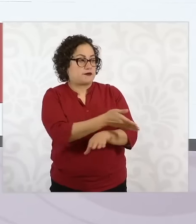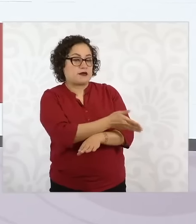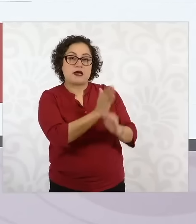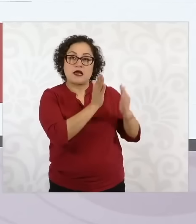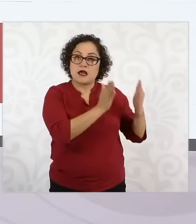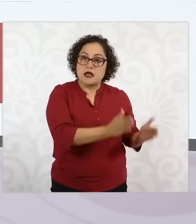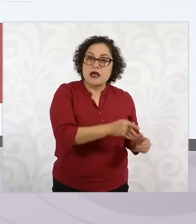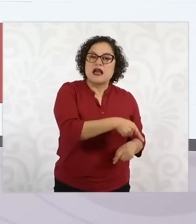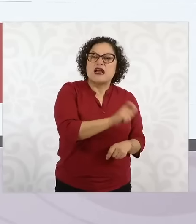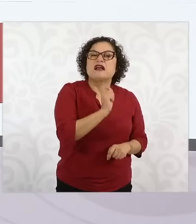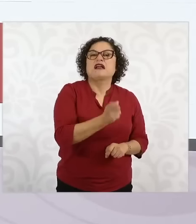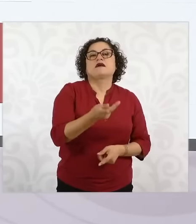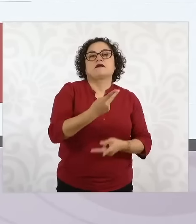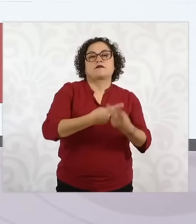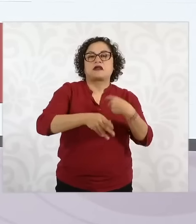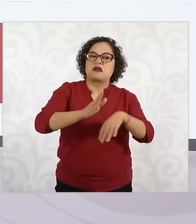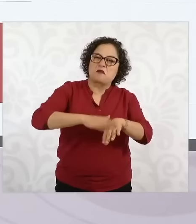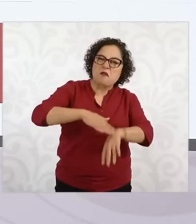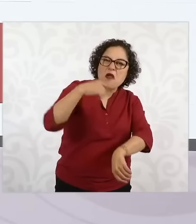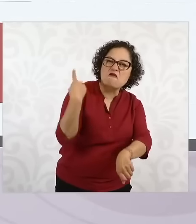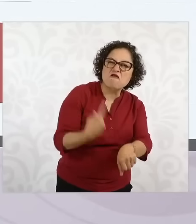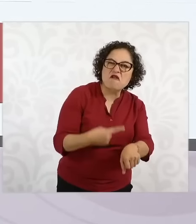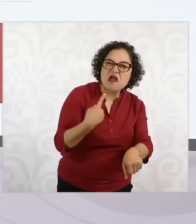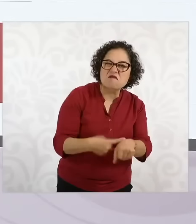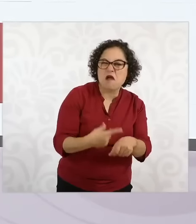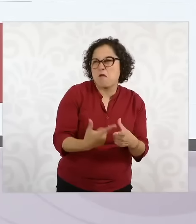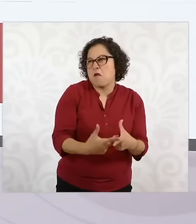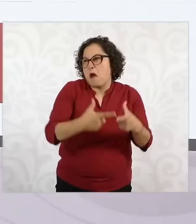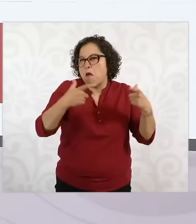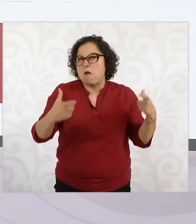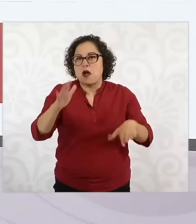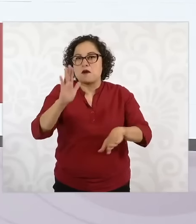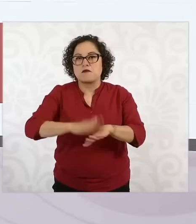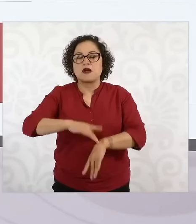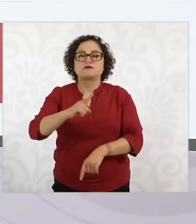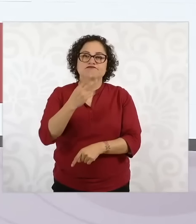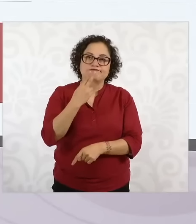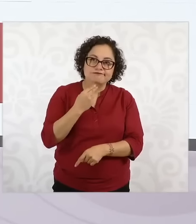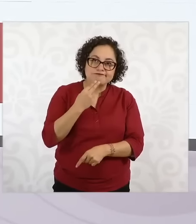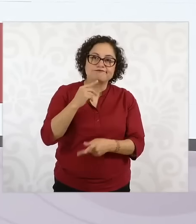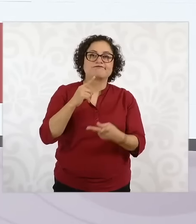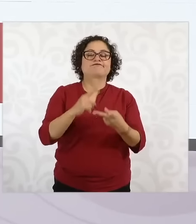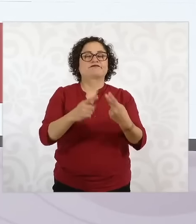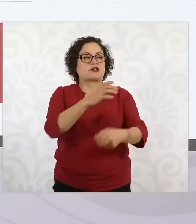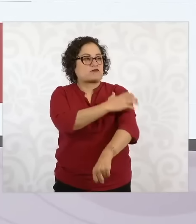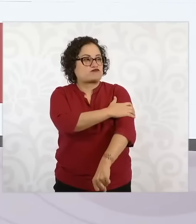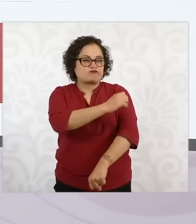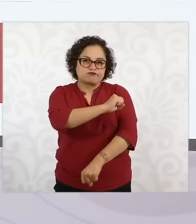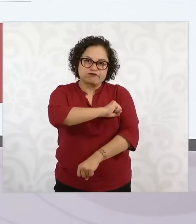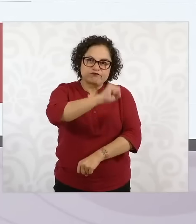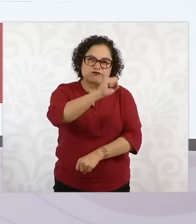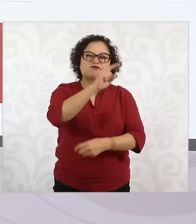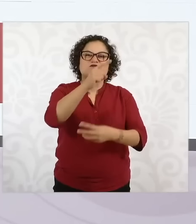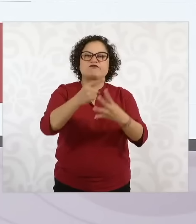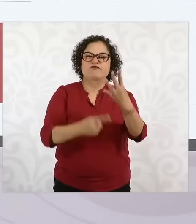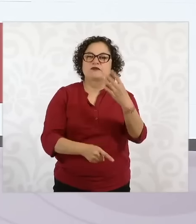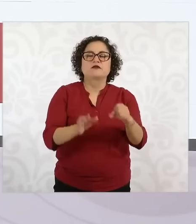en la hipertensión, en las enfermedades crónicas, porque cambia la alimentación de los mexicanos,